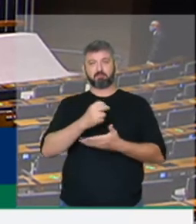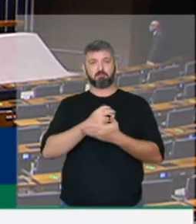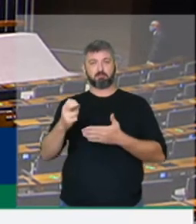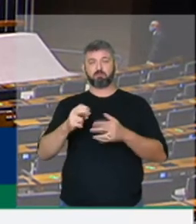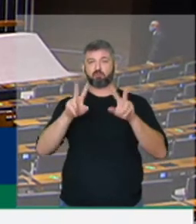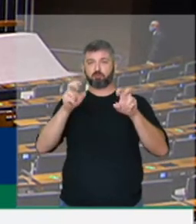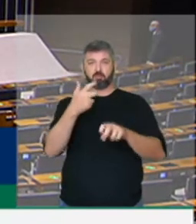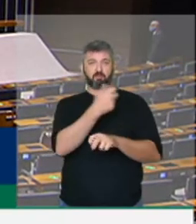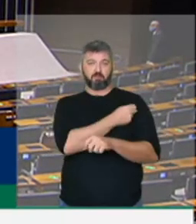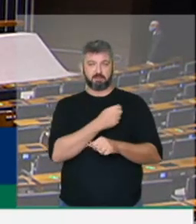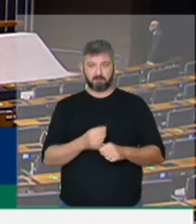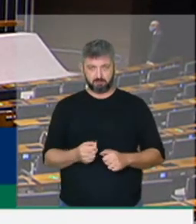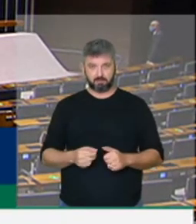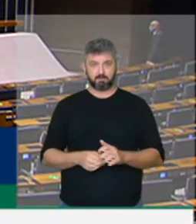RELAÇÃO A VACINA PARA A COVID. VOCÊ PODE TER MAIS